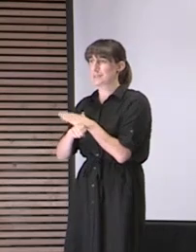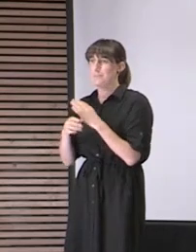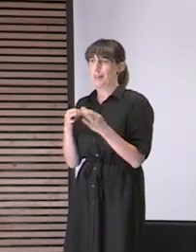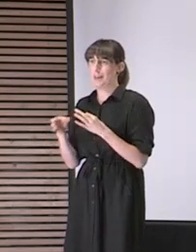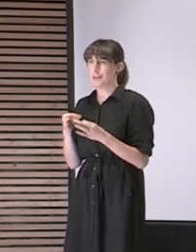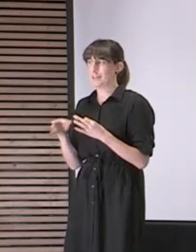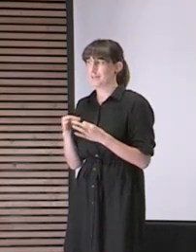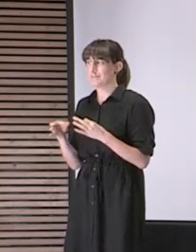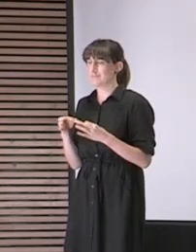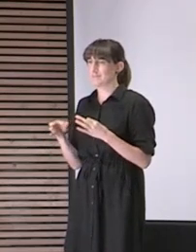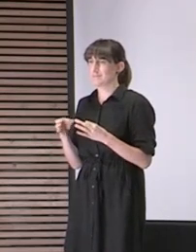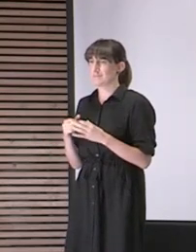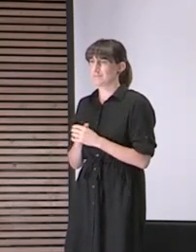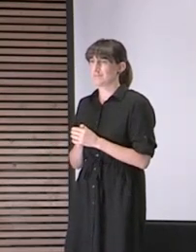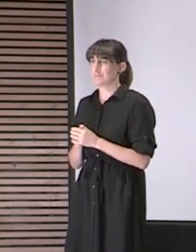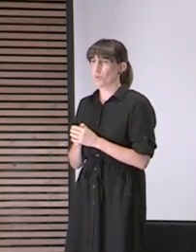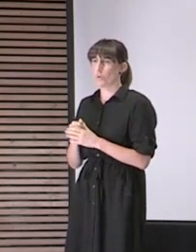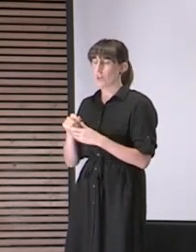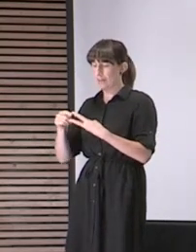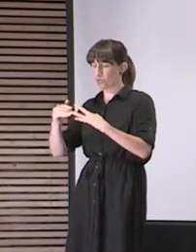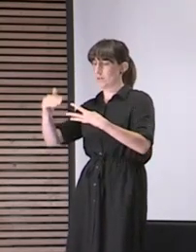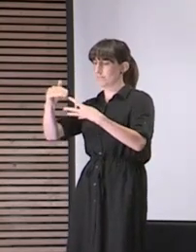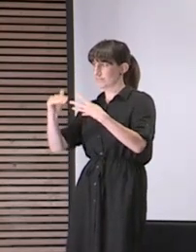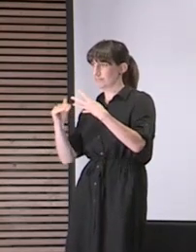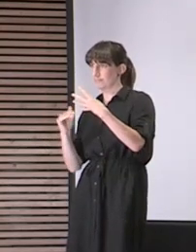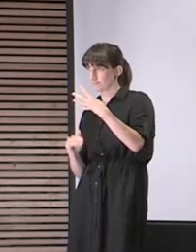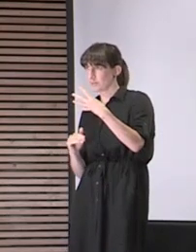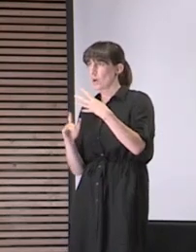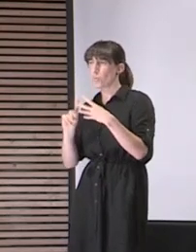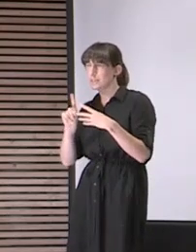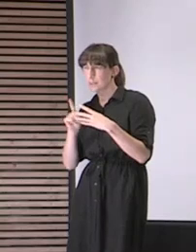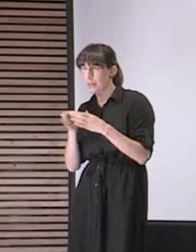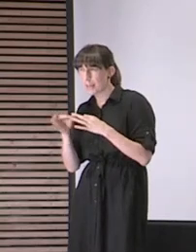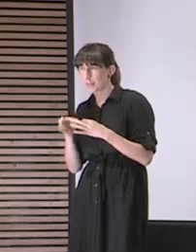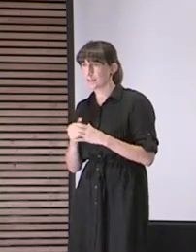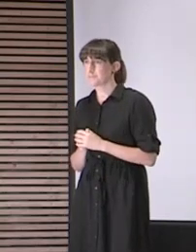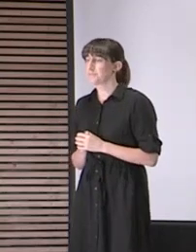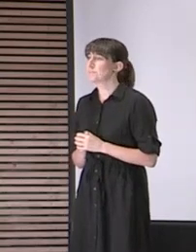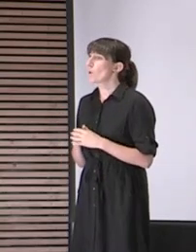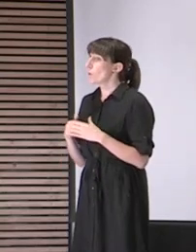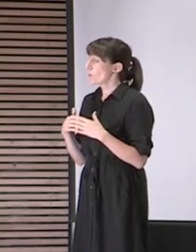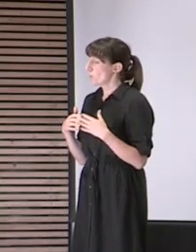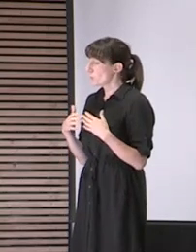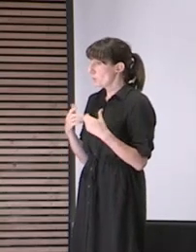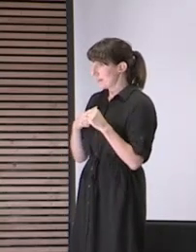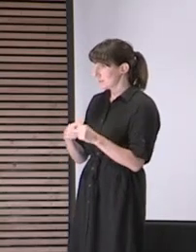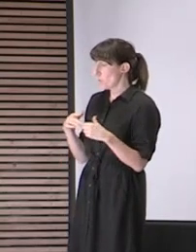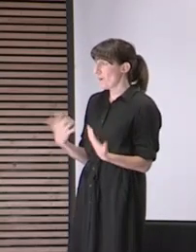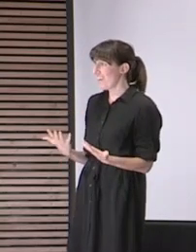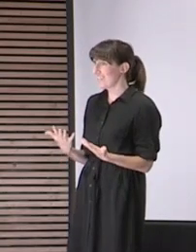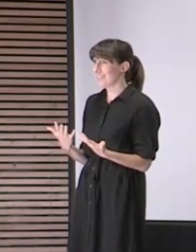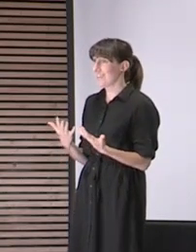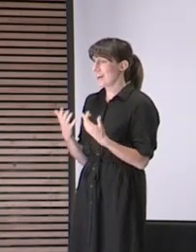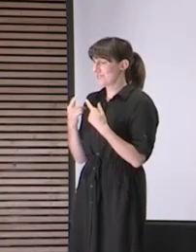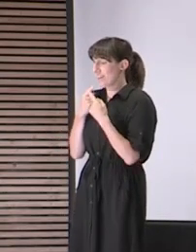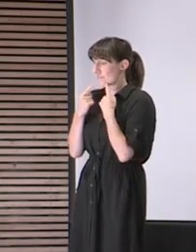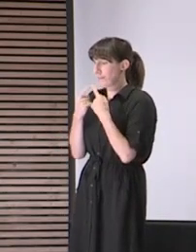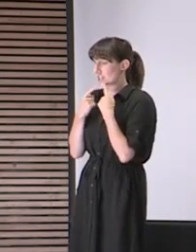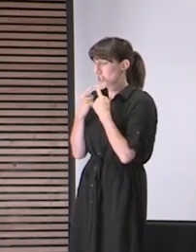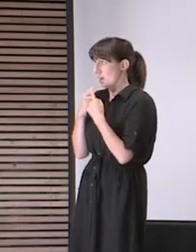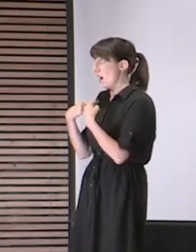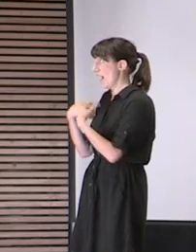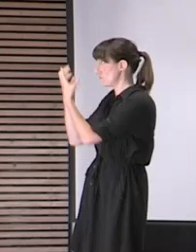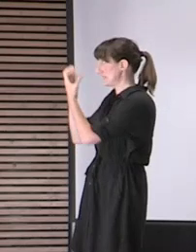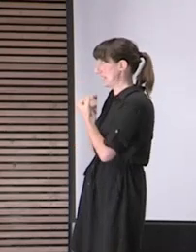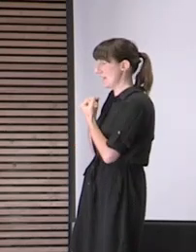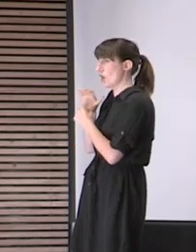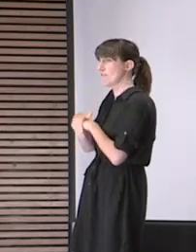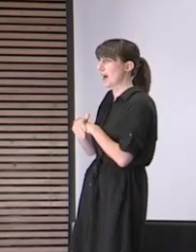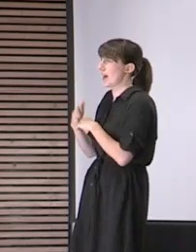responder sus preguntas. Sé que